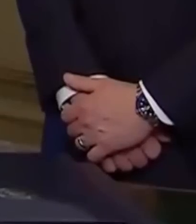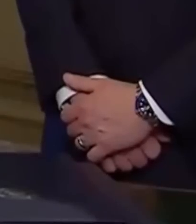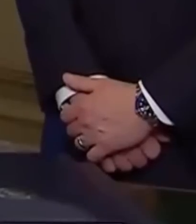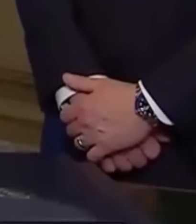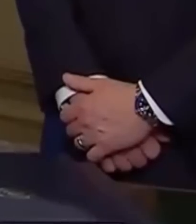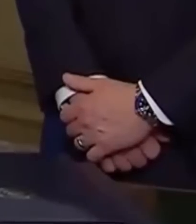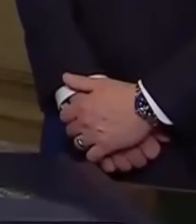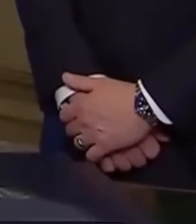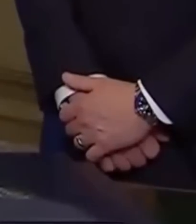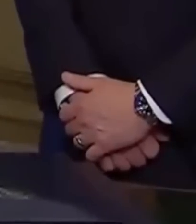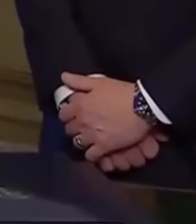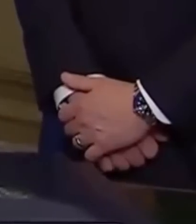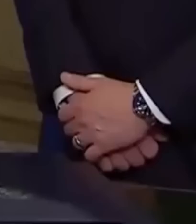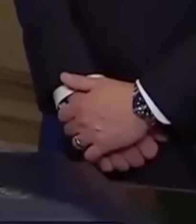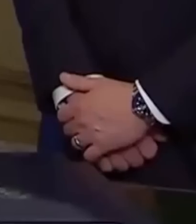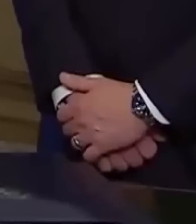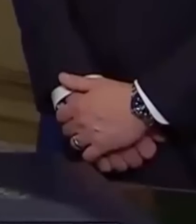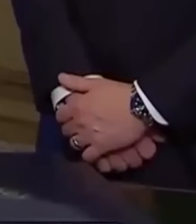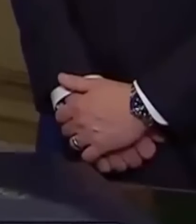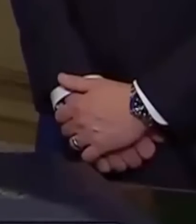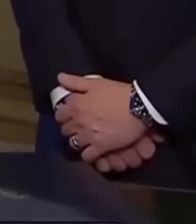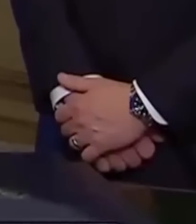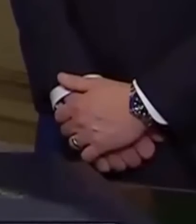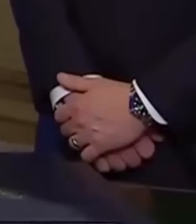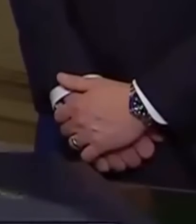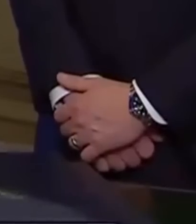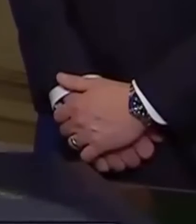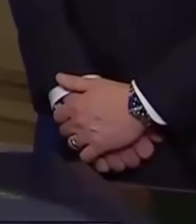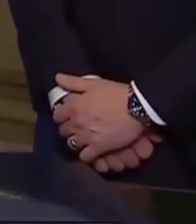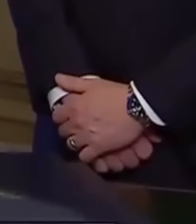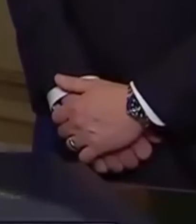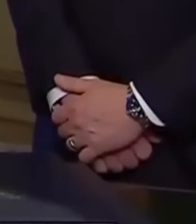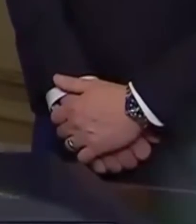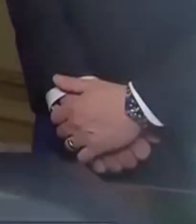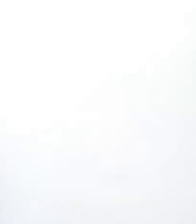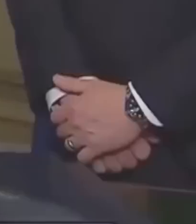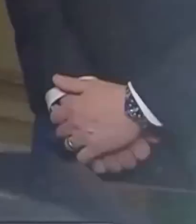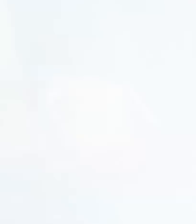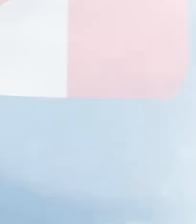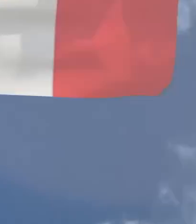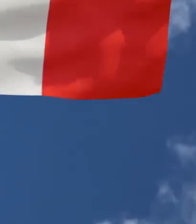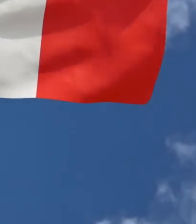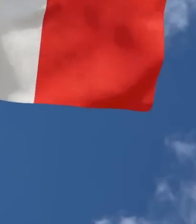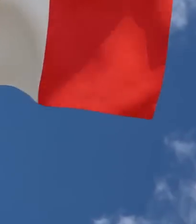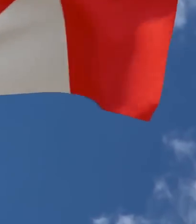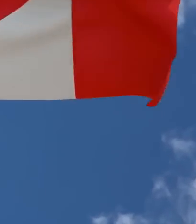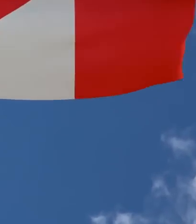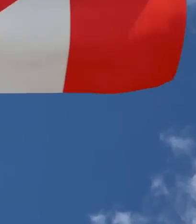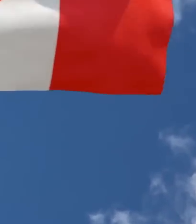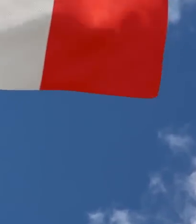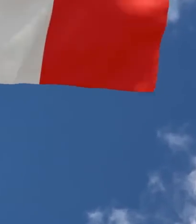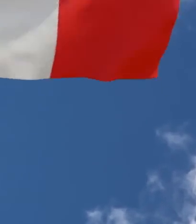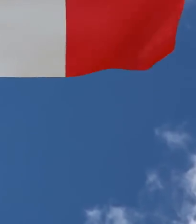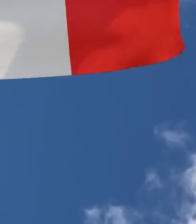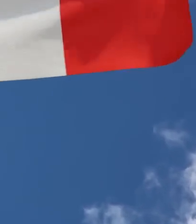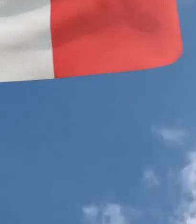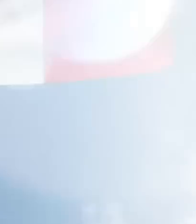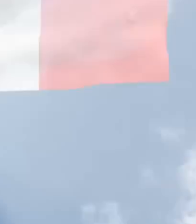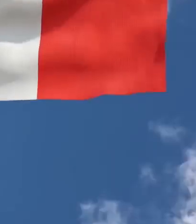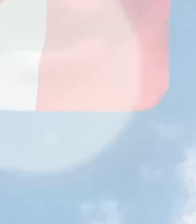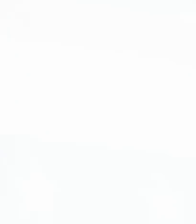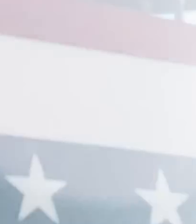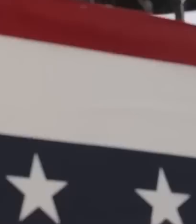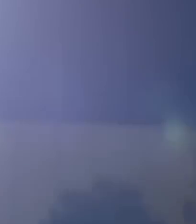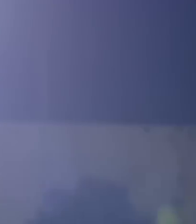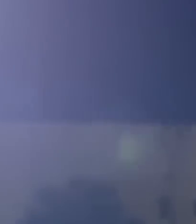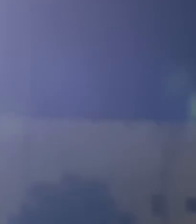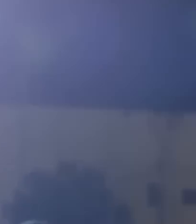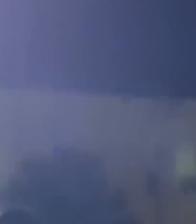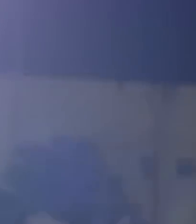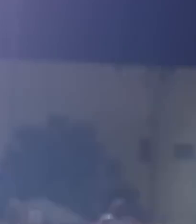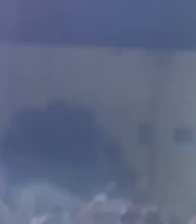aranceles del 25% a las importaciones de Canadá y México y 10% a las de China Trump justificó la